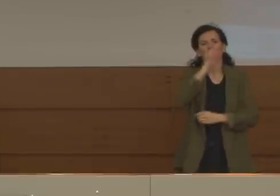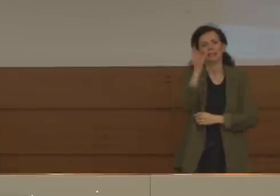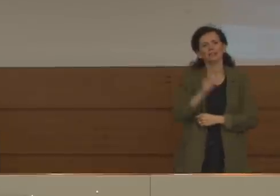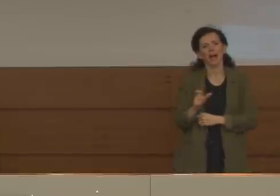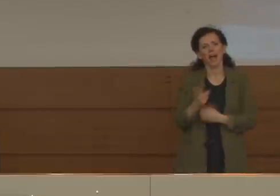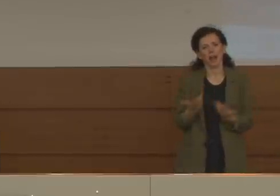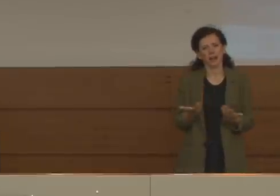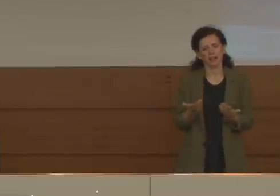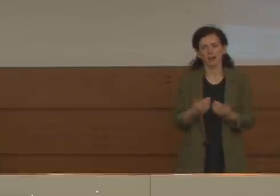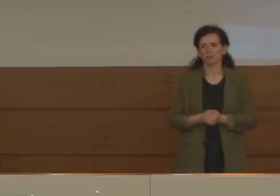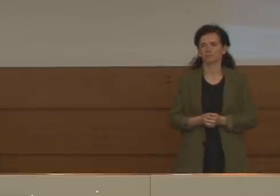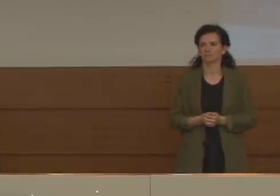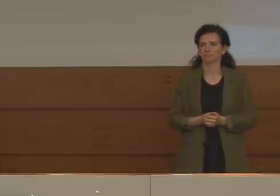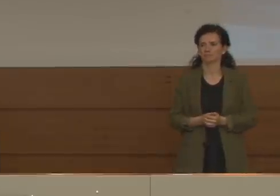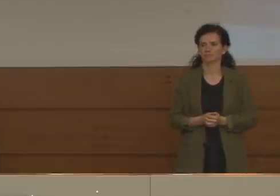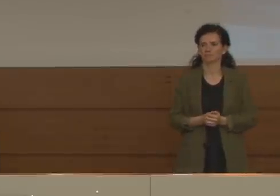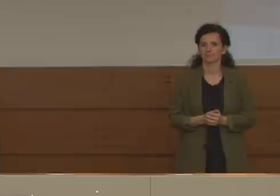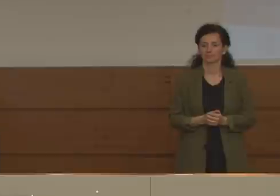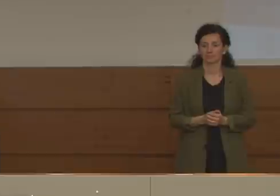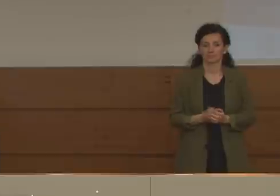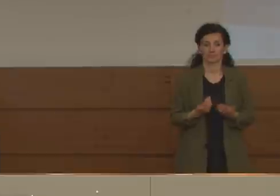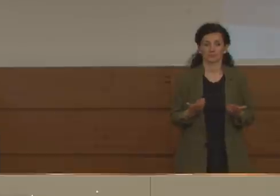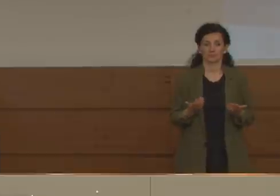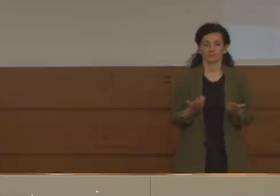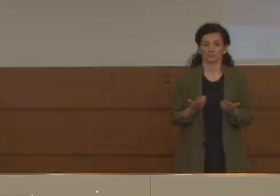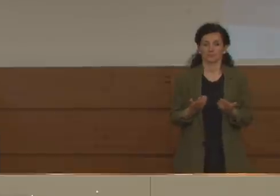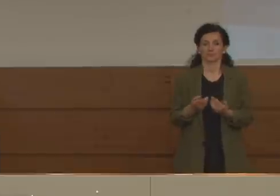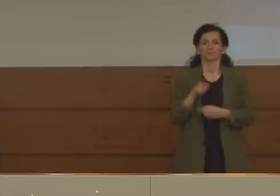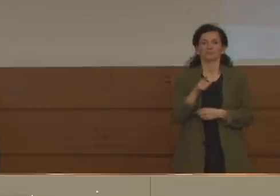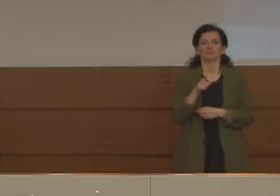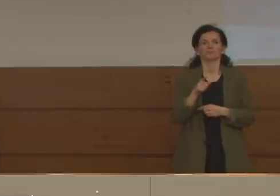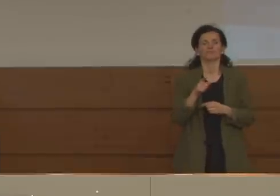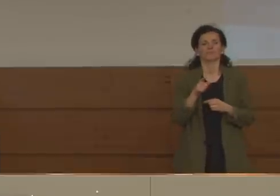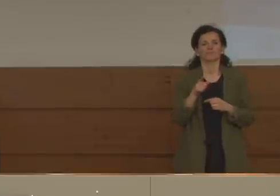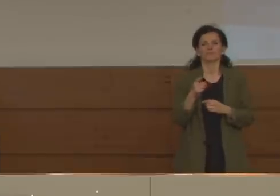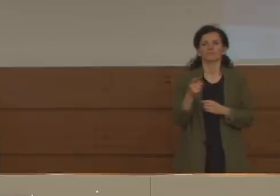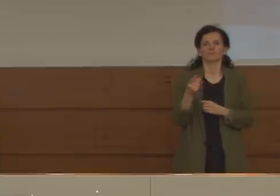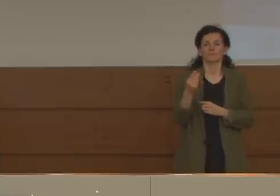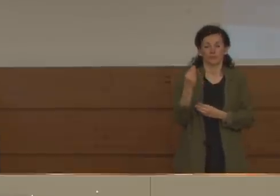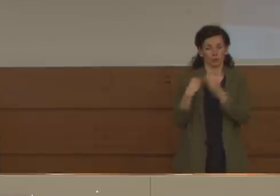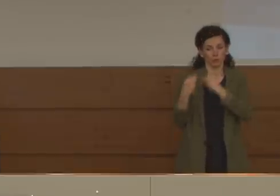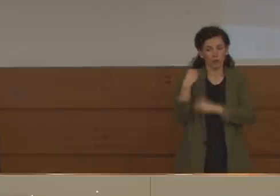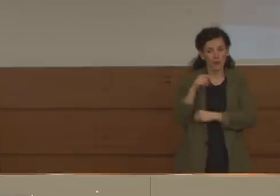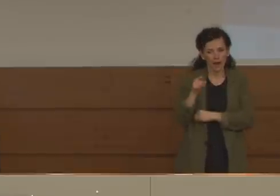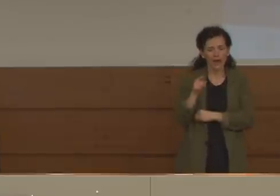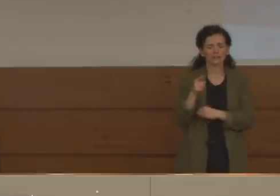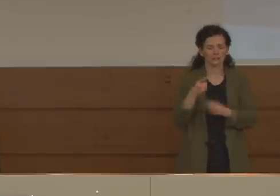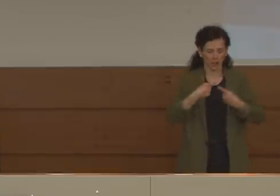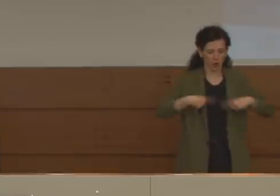Guardi, questo è uno degli argomenti su cui il Comitato, su sollecitazione del